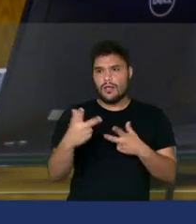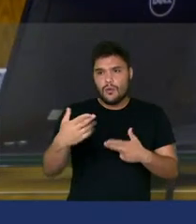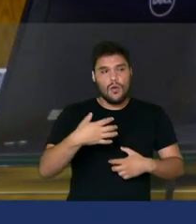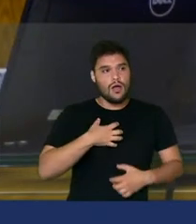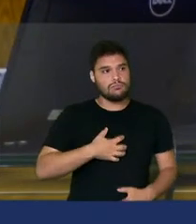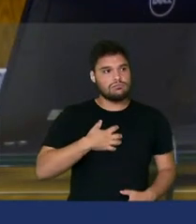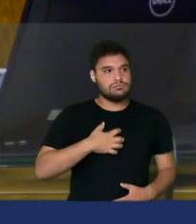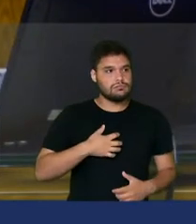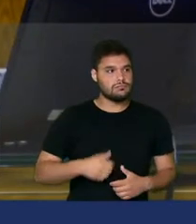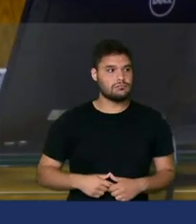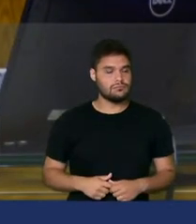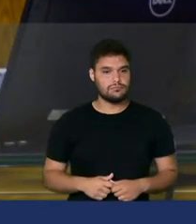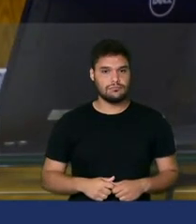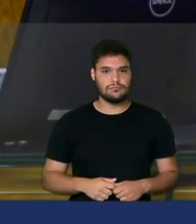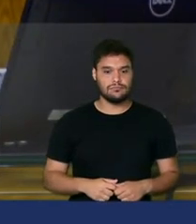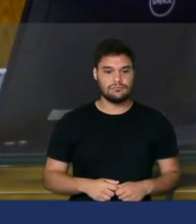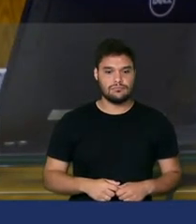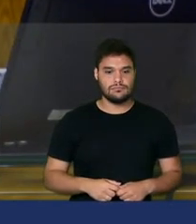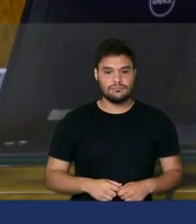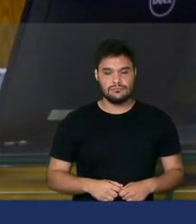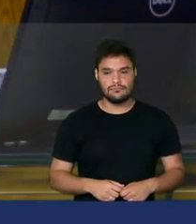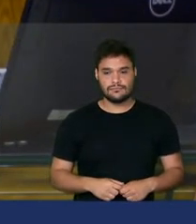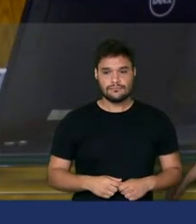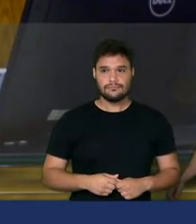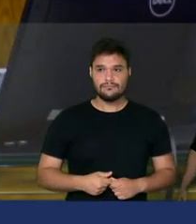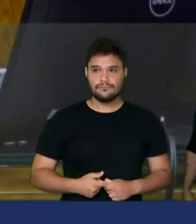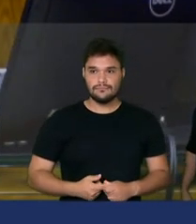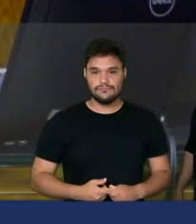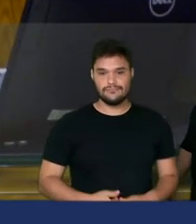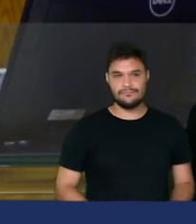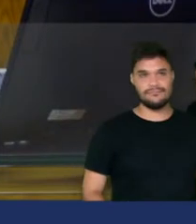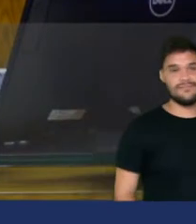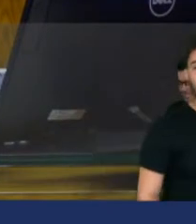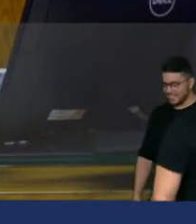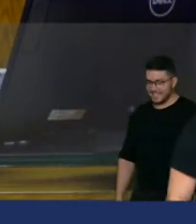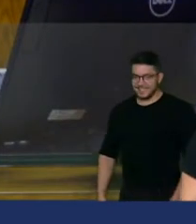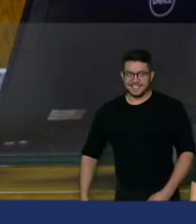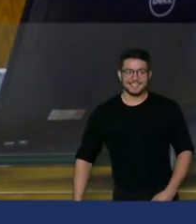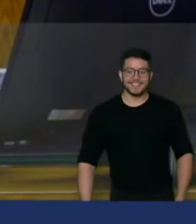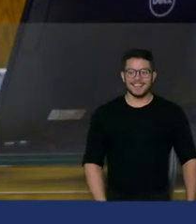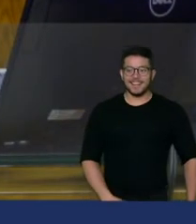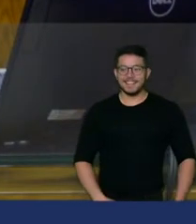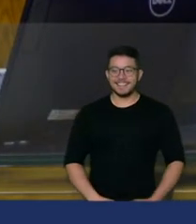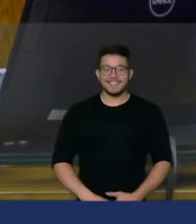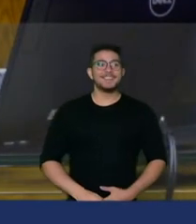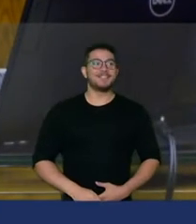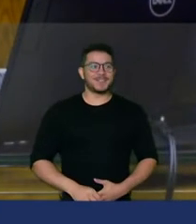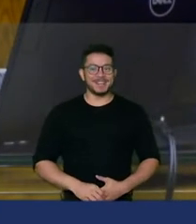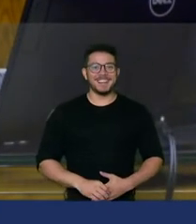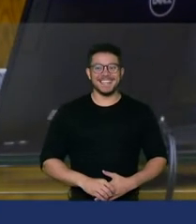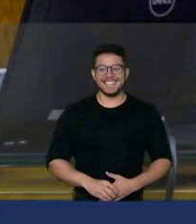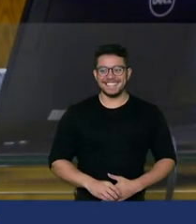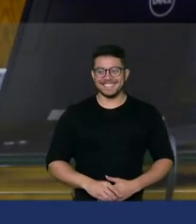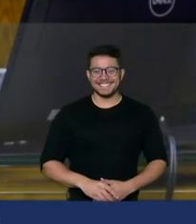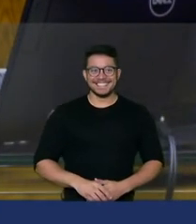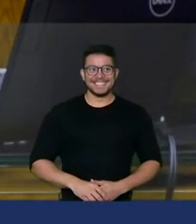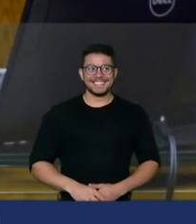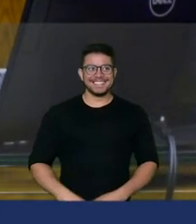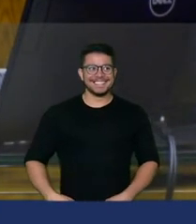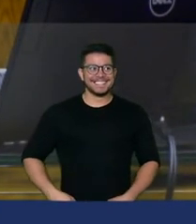CONSCIENTES, NÃO TINHA GÊNERO E DISCORDO PERMANENTE. [PRESIDENTE]: ONTEM EU TIVE A MESMA INDIGNAÇÃO QUE VOSSA EXCELÊNCIA QUANDO DA APRESENTAÇÃO DO RELATÓRIO DA MATÉRIA DOS JOGOS DE AZAR